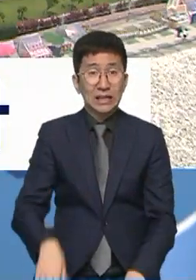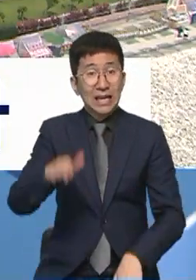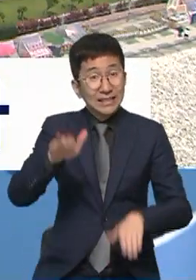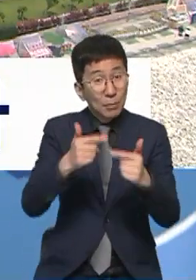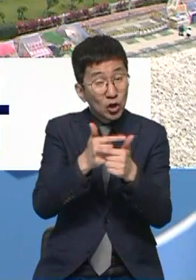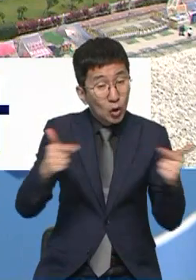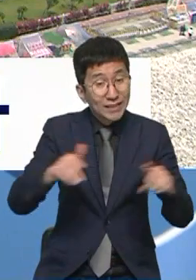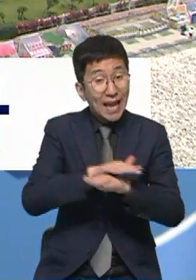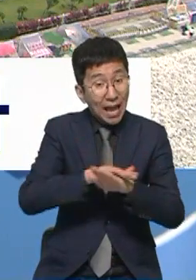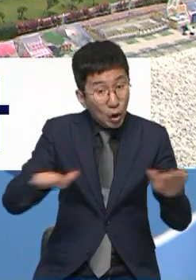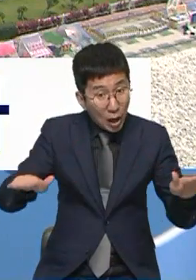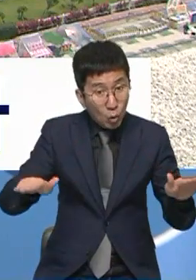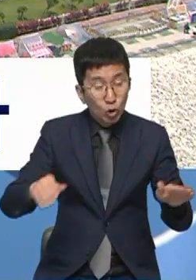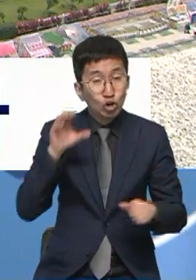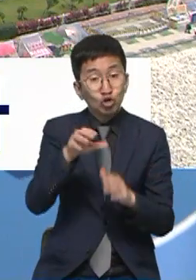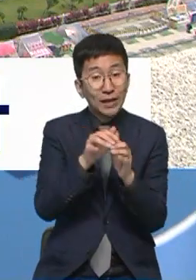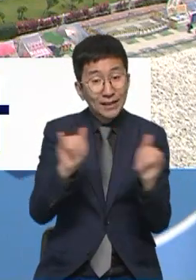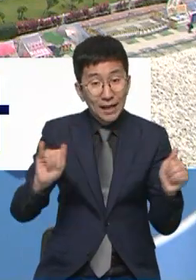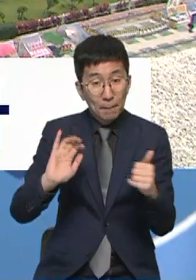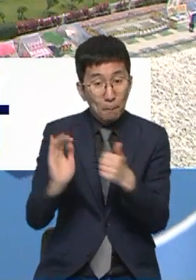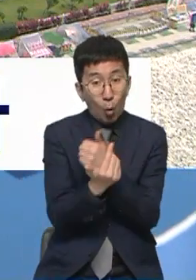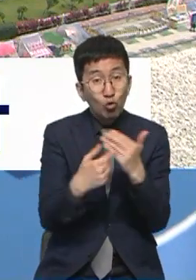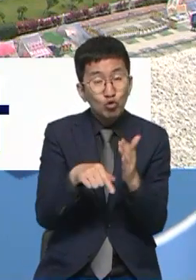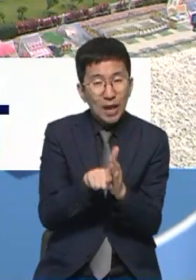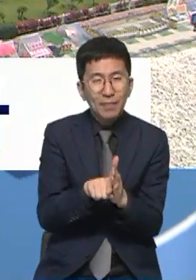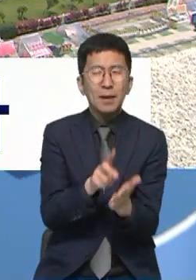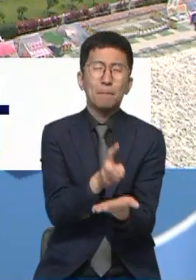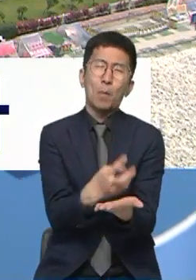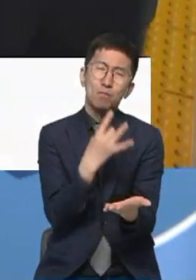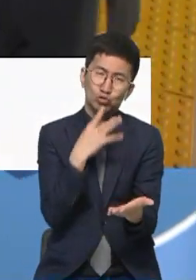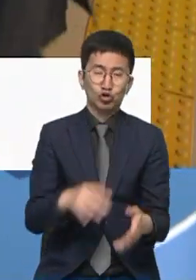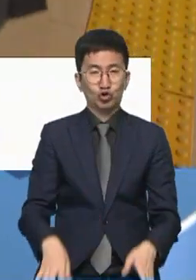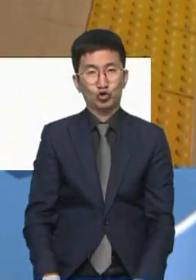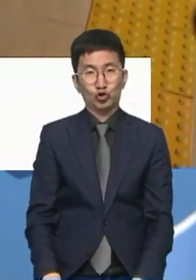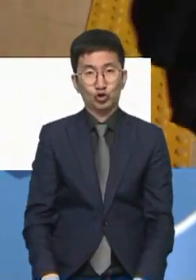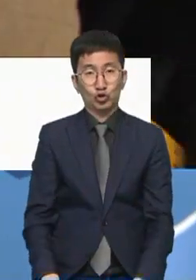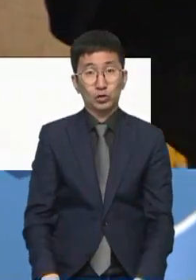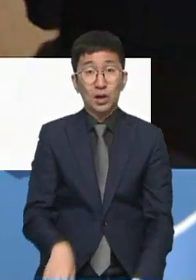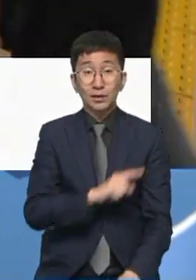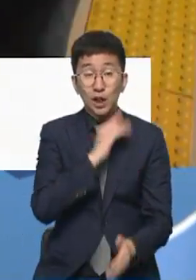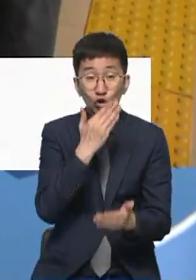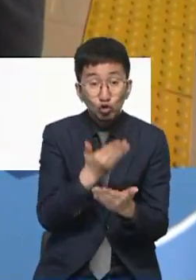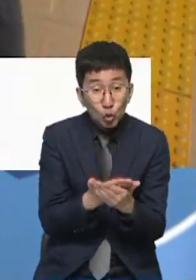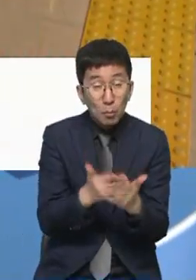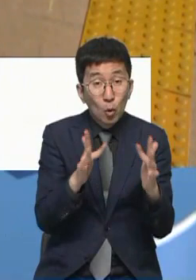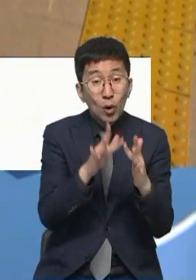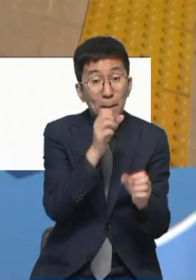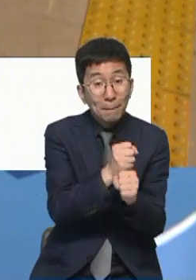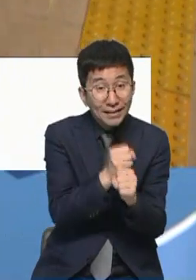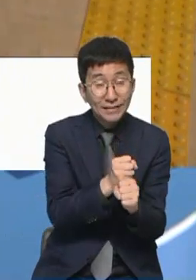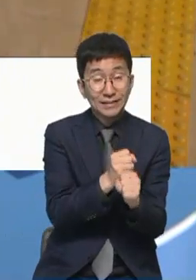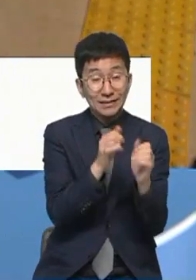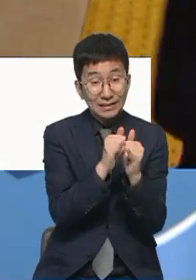투자자 보호 의무를 부과하는 내용에 1단계 법안입니다. 중요한 코인 발행자나 상장 과정에 대한 내용은 포함되지 않았거든요.